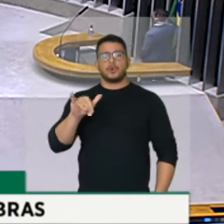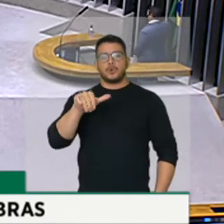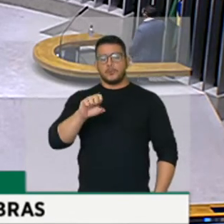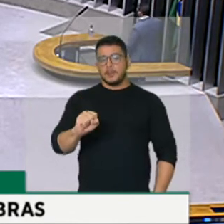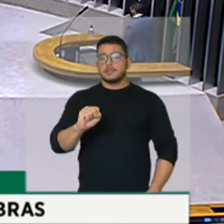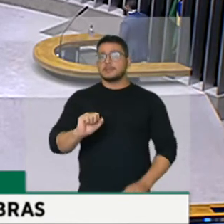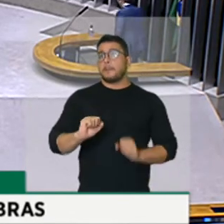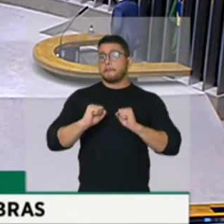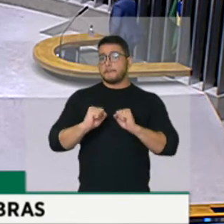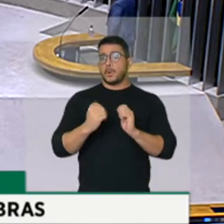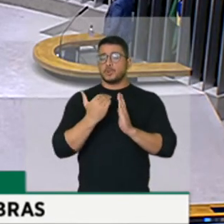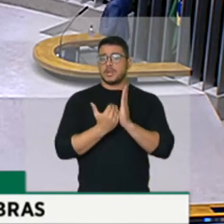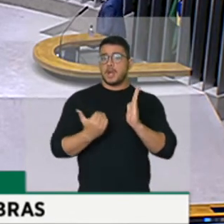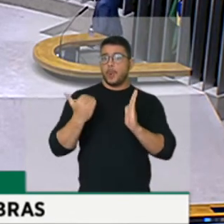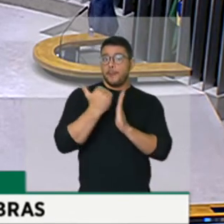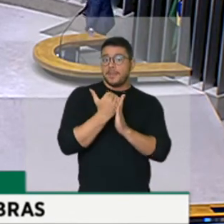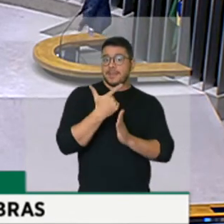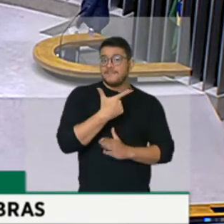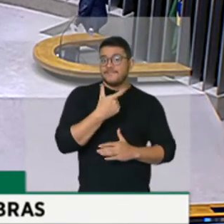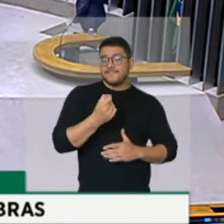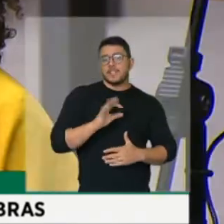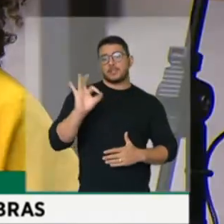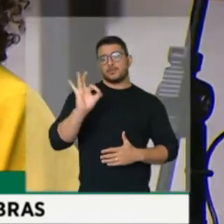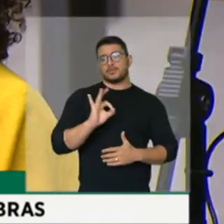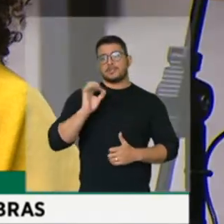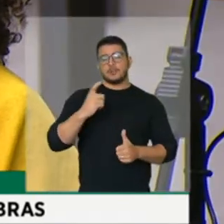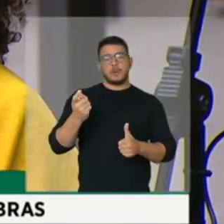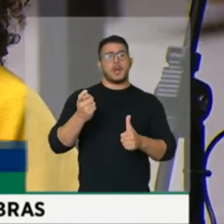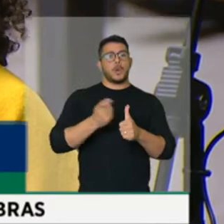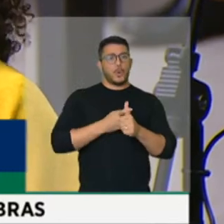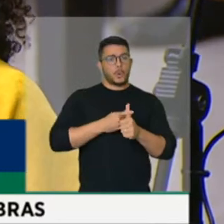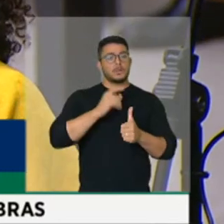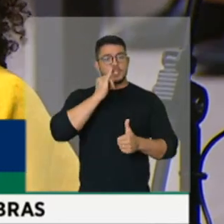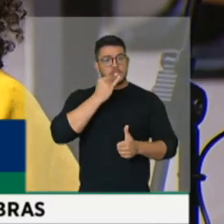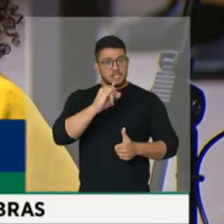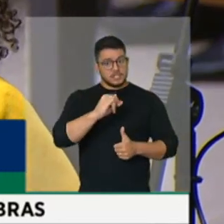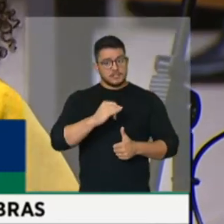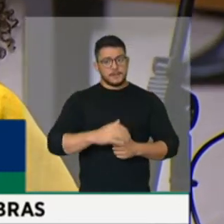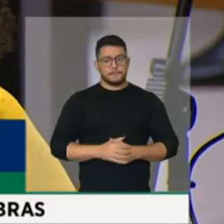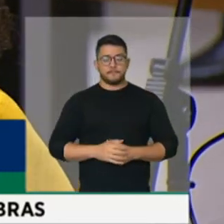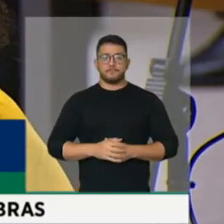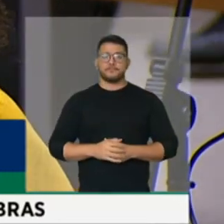ORIENTA A OPOSIÇÃO? -- [DEP. PERPÉTUA ALMEIDA]: SR. PRESIDENTE, É BOM QUE FIQUE CLARO AQUI A VOTAÇÃO QUE NÓS ESTAMOS TENDO NESTE MOMENTO PARA